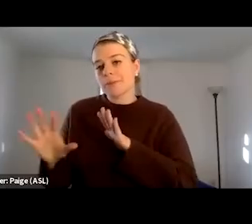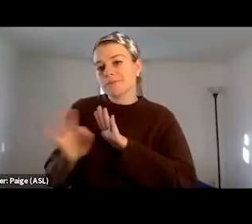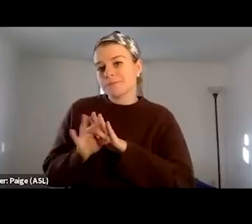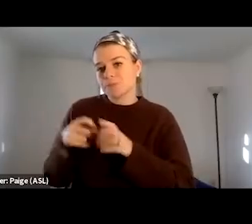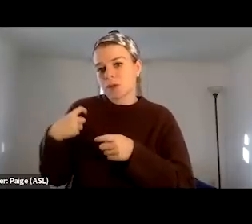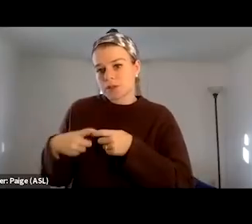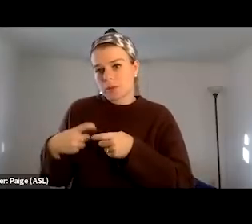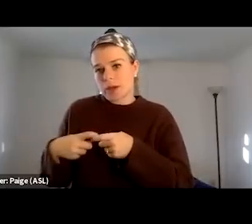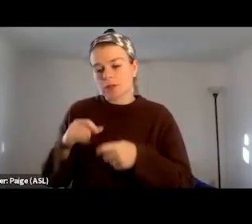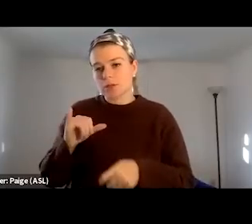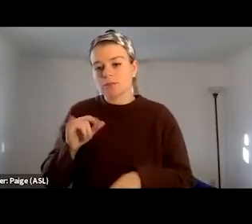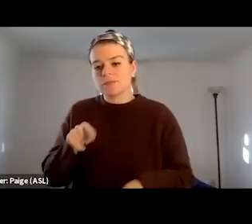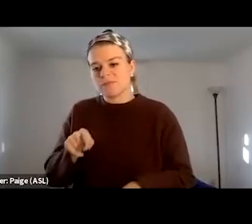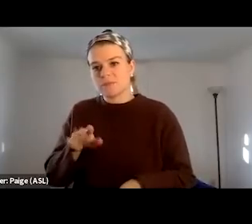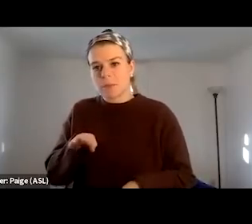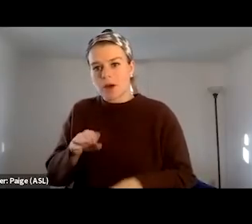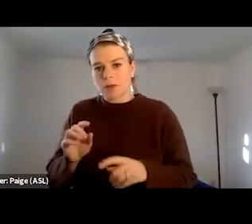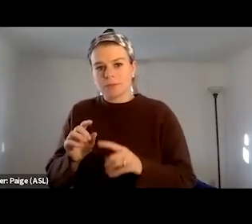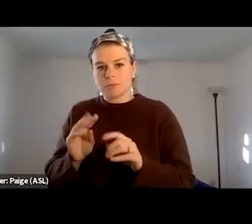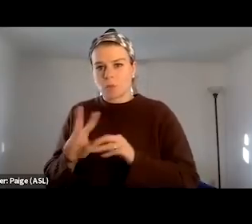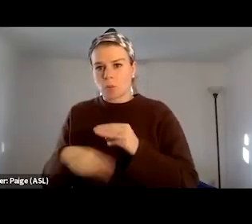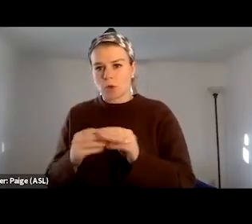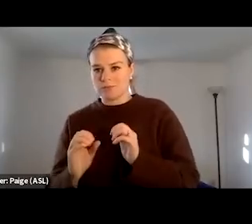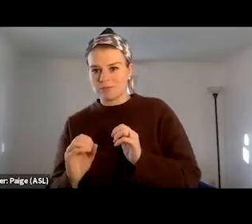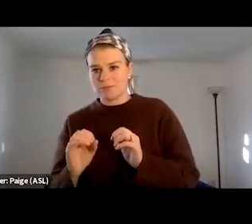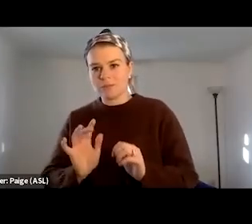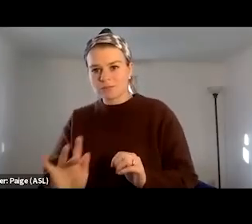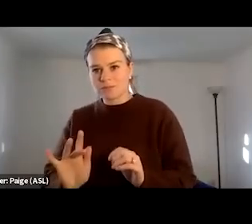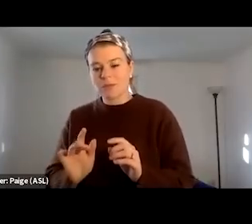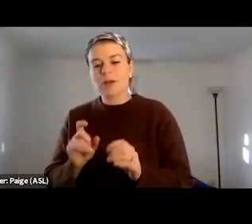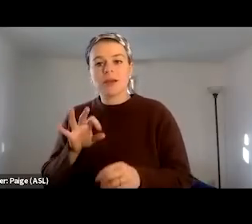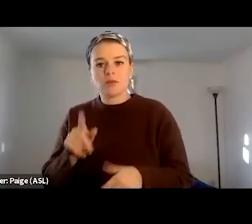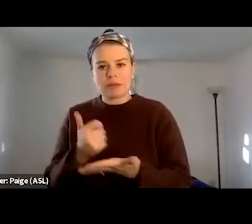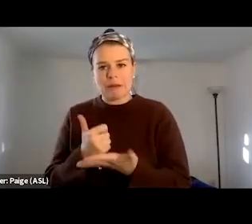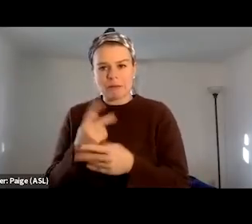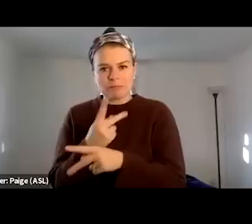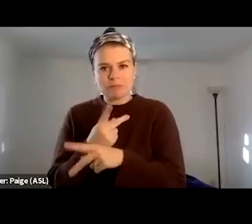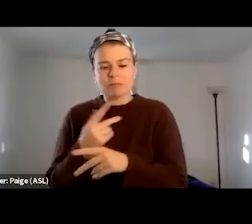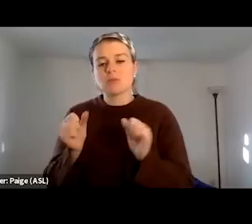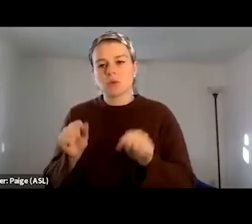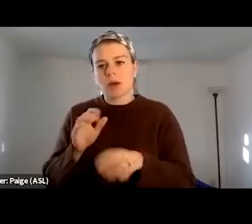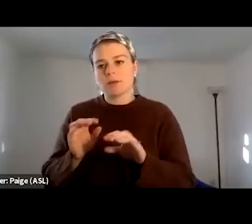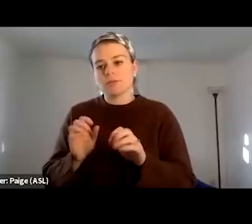en la parte inferior de su pantalla. Si necesitan ayuda con esto, no duden en contactarnos. Siguiente diapositiva.